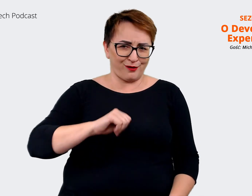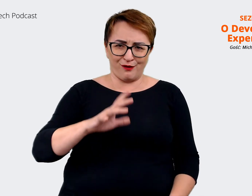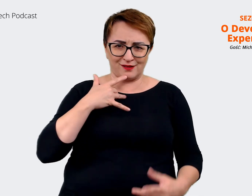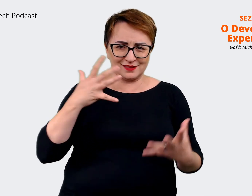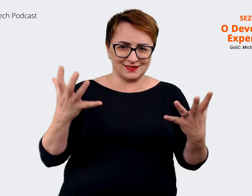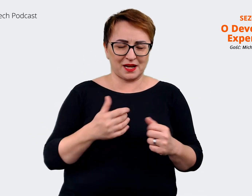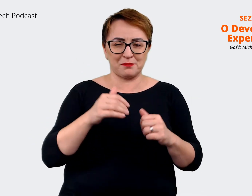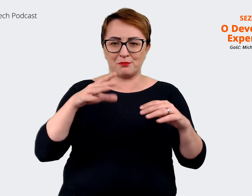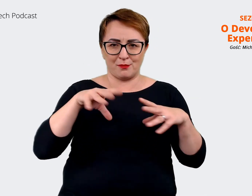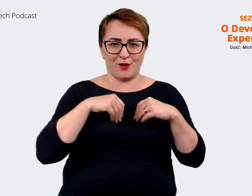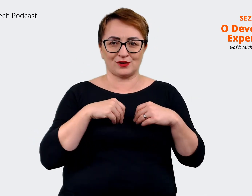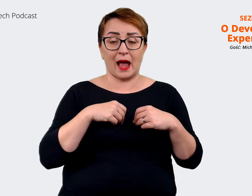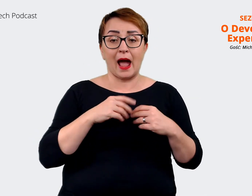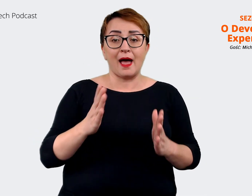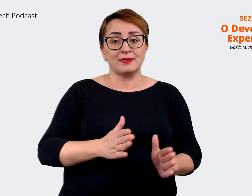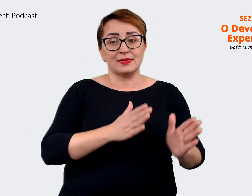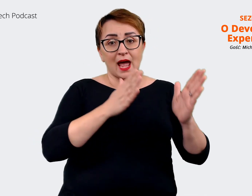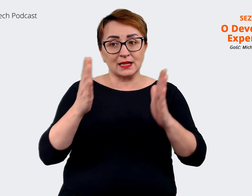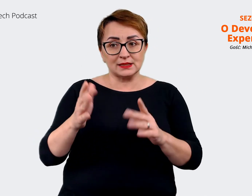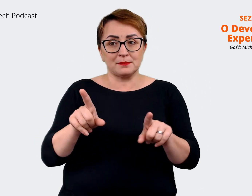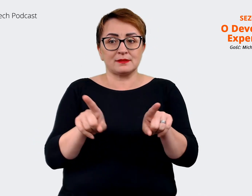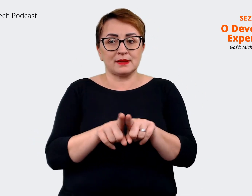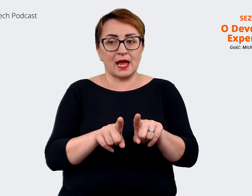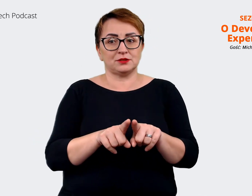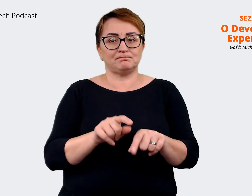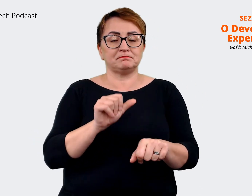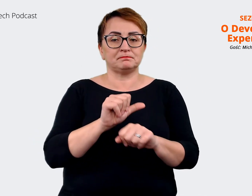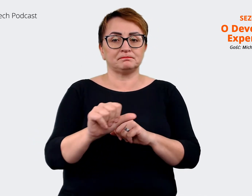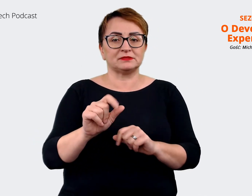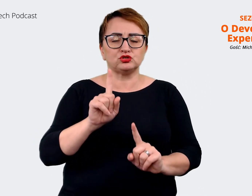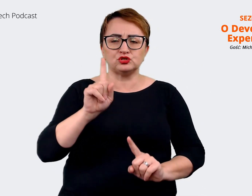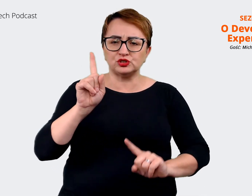Kolejnym aspektem jest to, że czasem gdzieś tam się pojawiam na różnych konferencjach, także